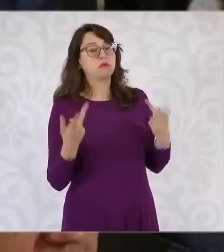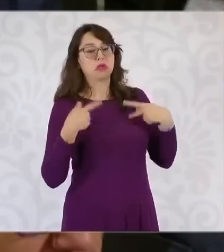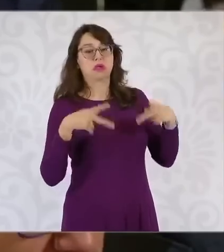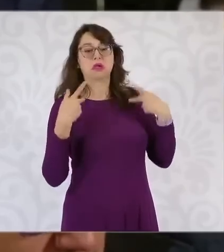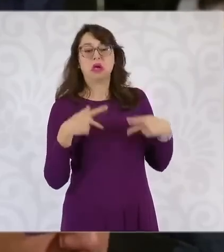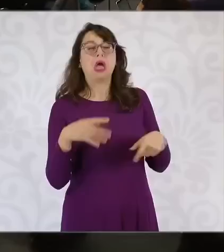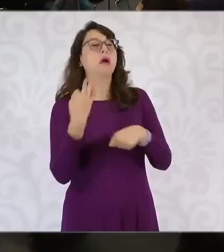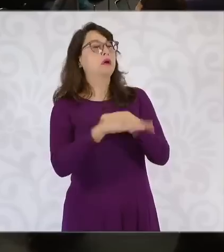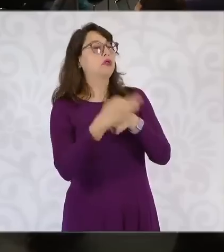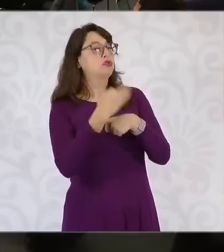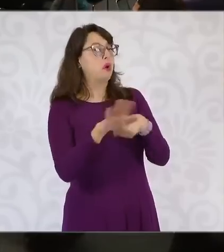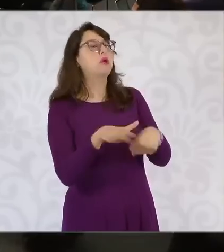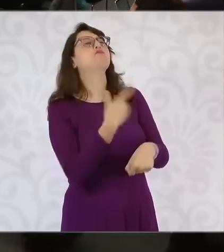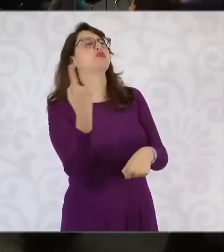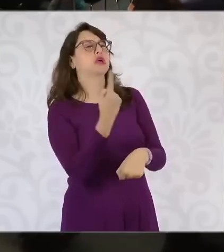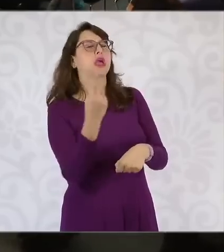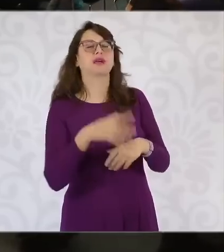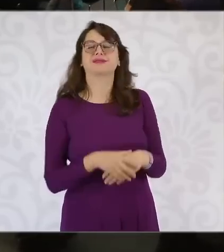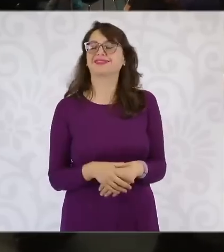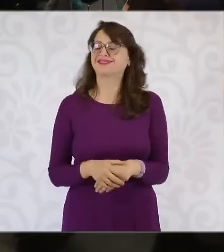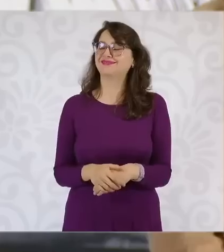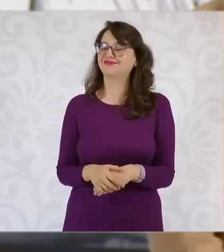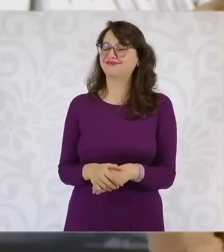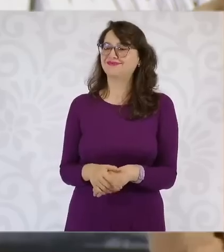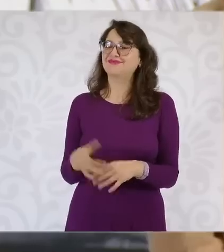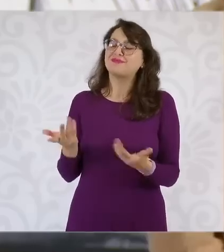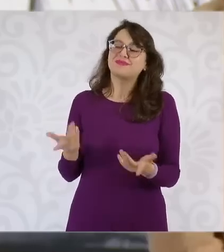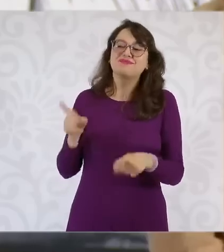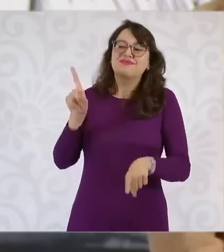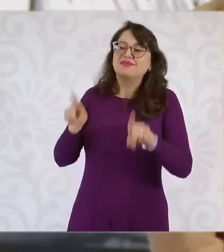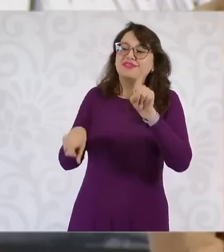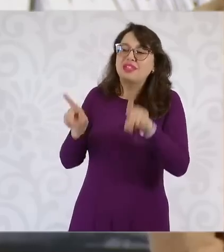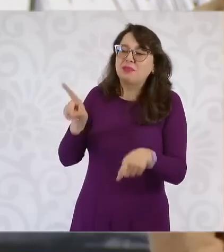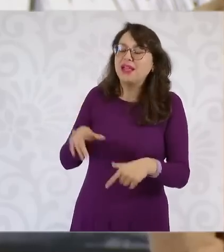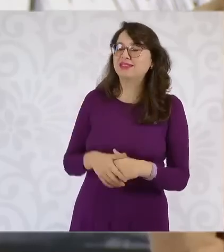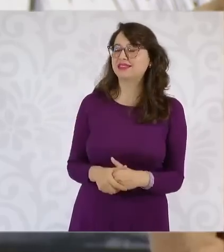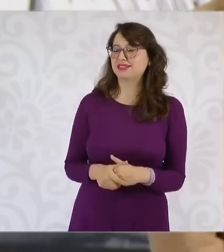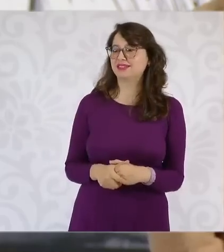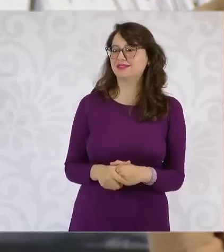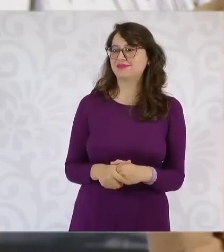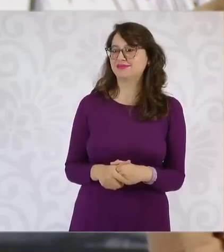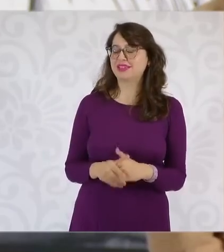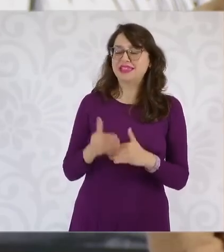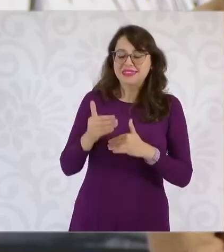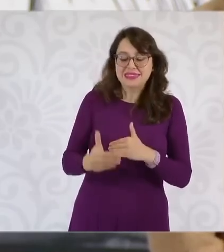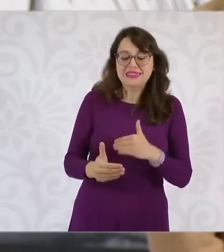revisa cada uno de los casos hubo una primera basificación muy importante del IMS bienestar